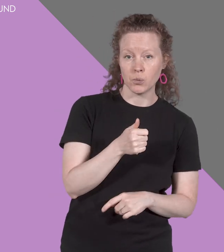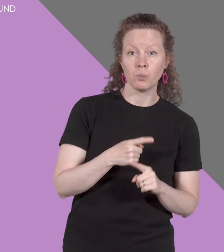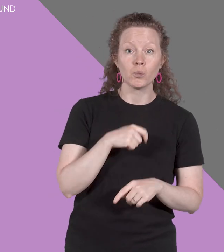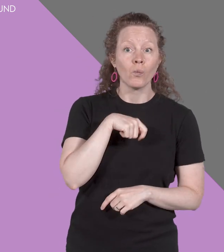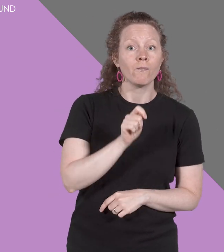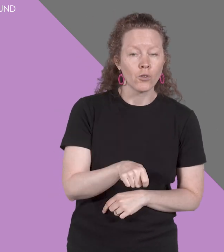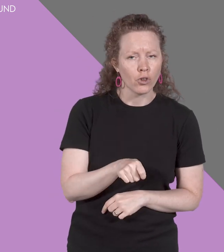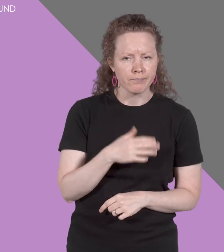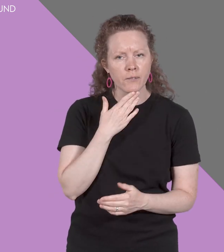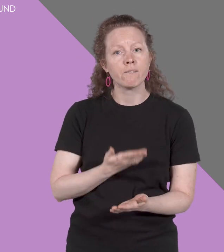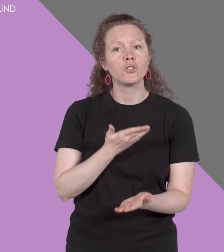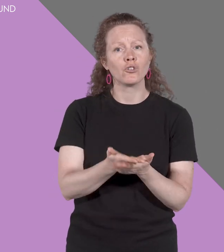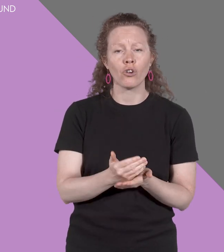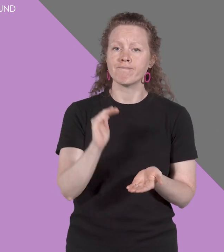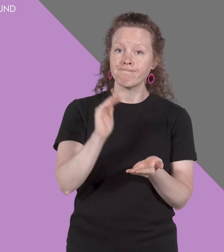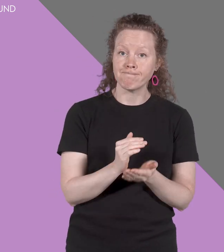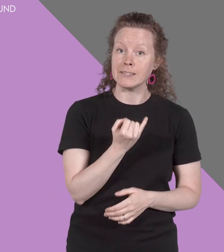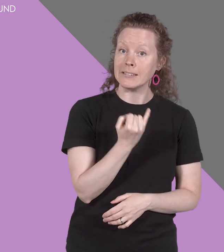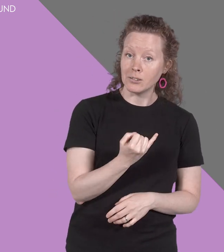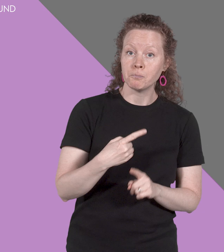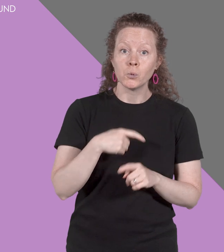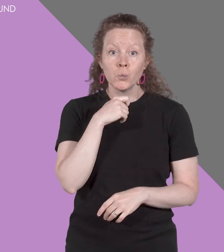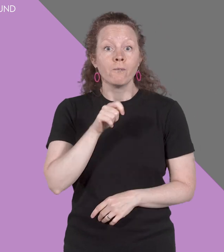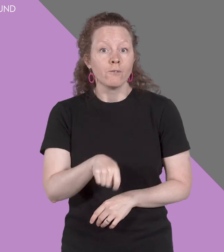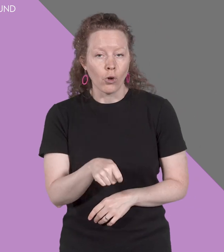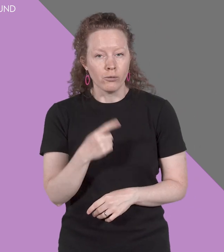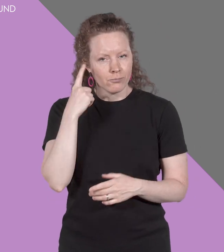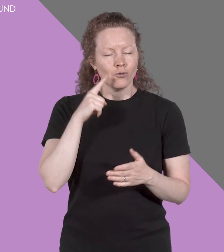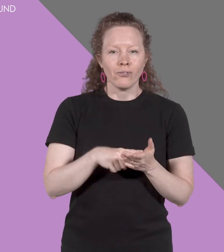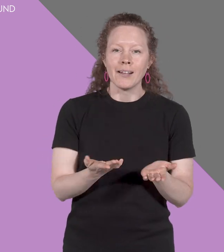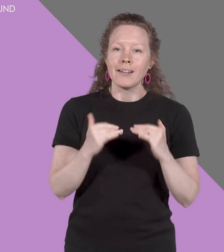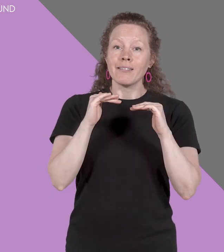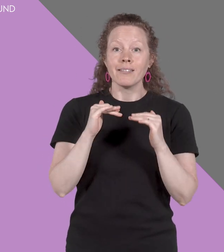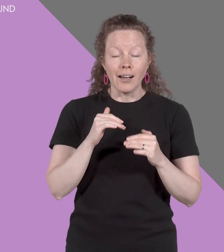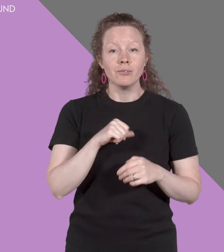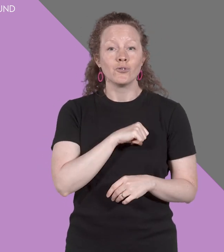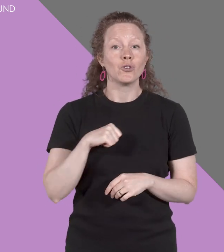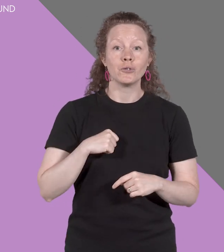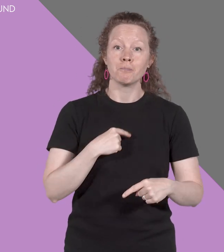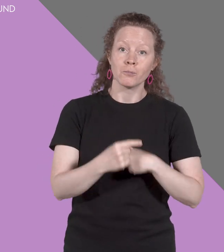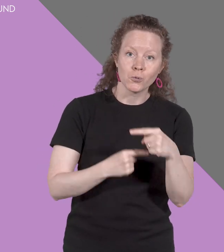i styrelsen dras ner från nio till sex utöver ordföranden. Föreningen ansåg att det här skulle underlätta -